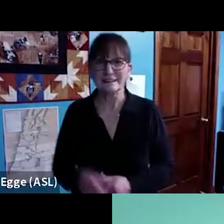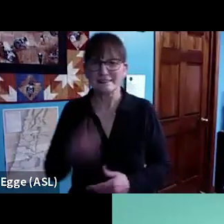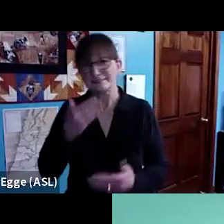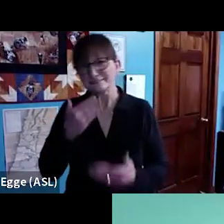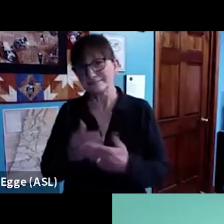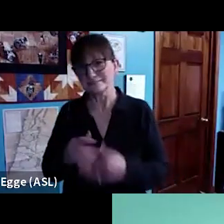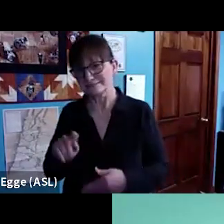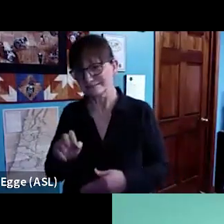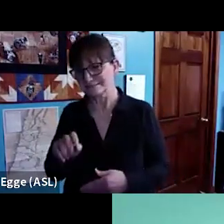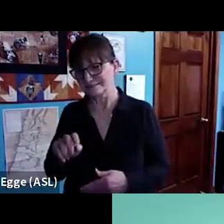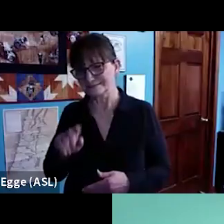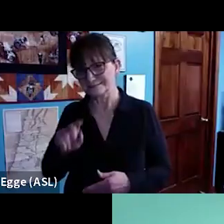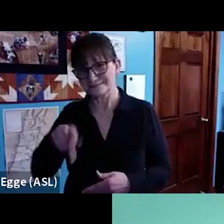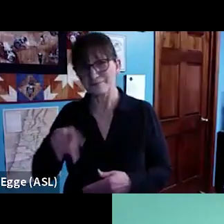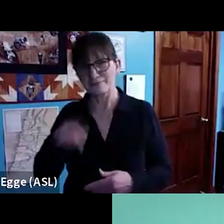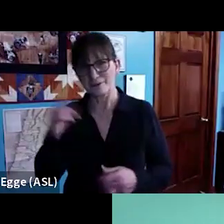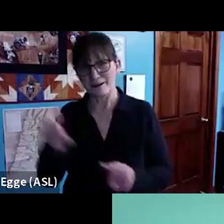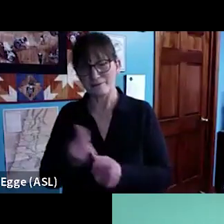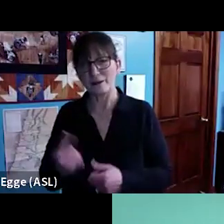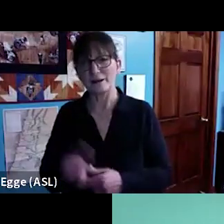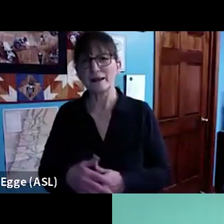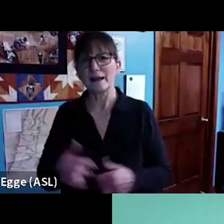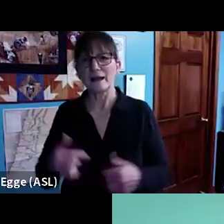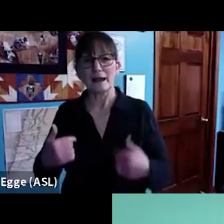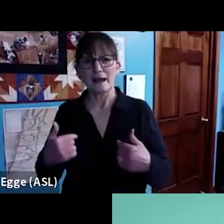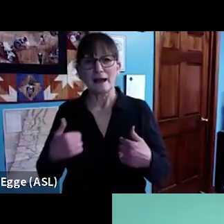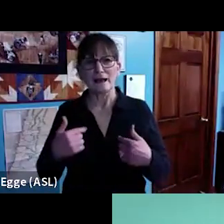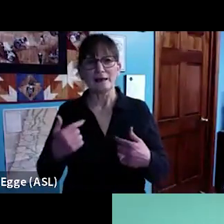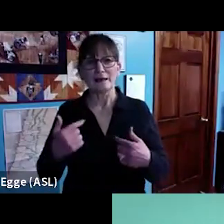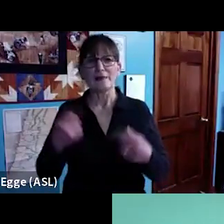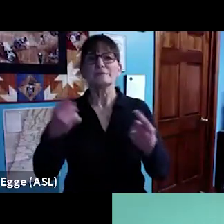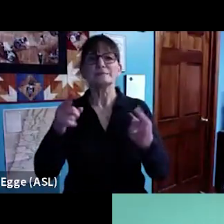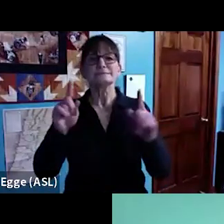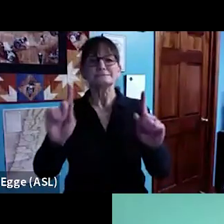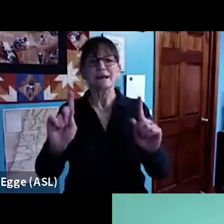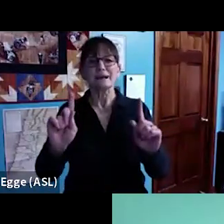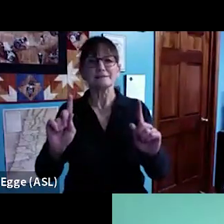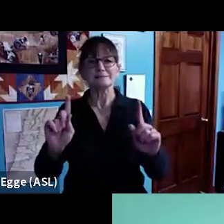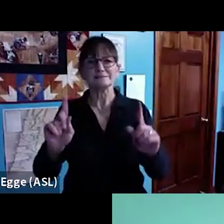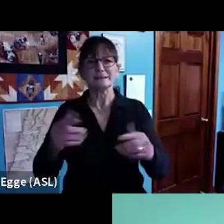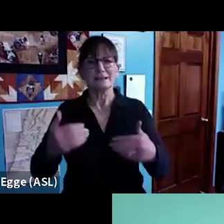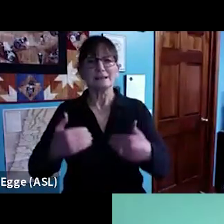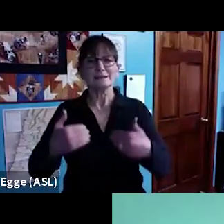Porque creo que Zuzanna mencionó que este trabajador de la SSA con el que trataste